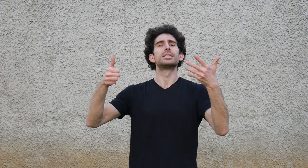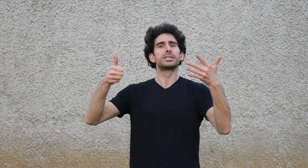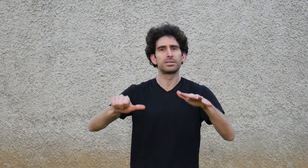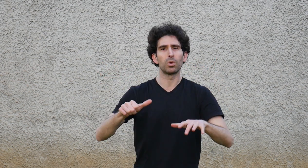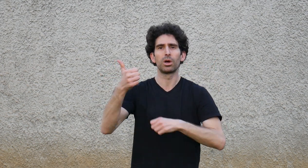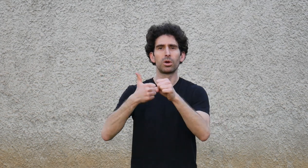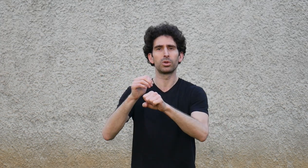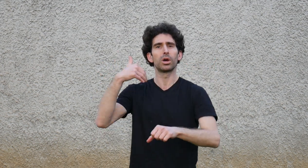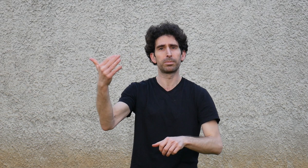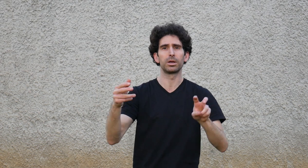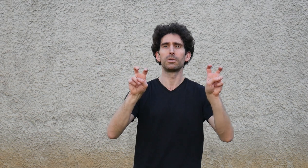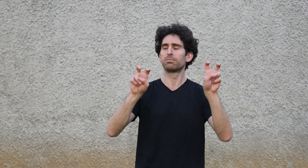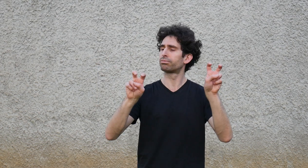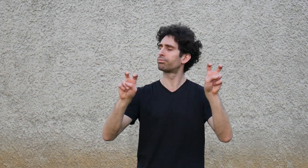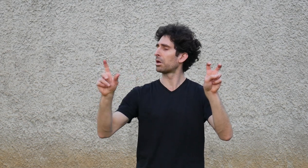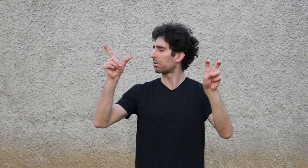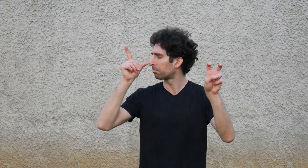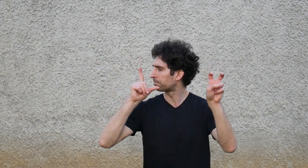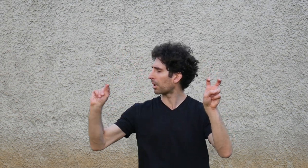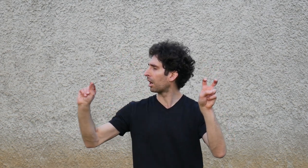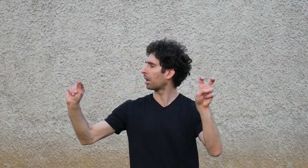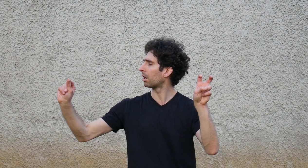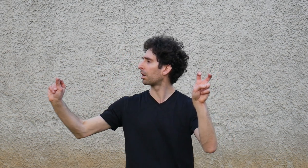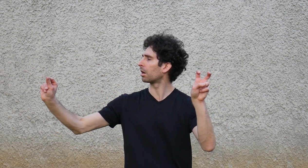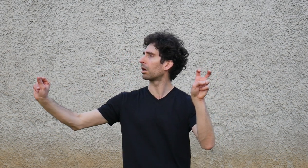Six mois à un an plus tard, il part pour de bon.